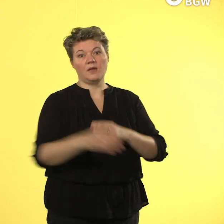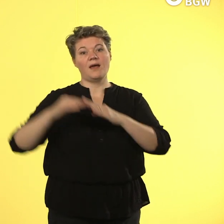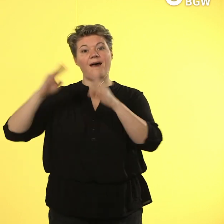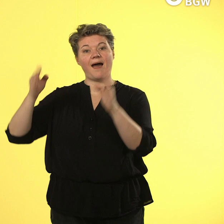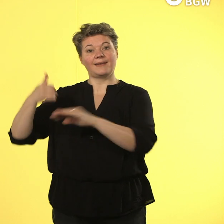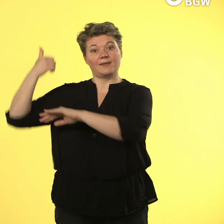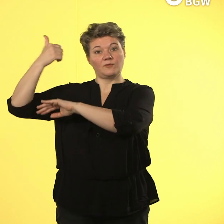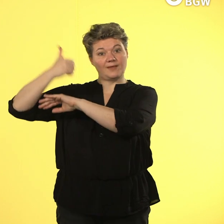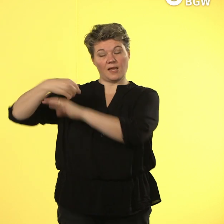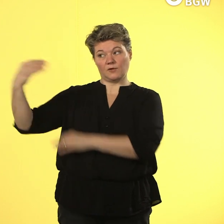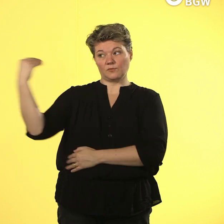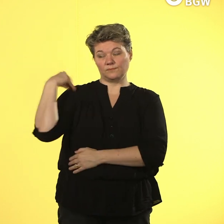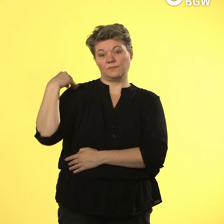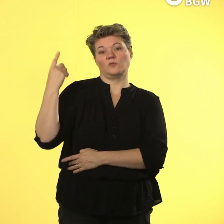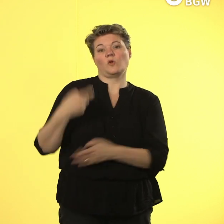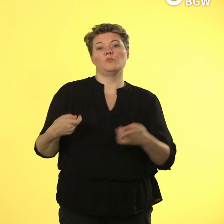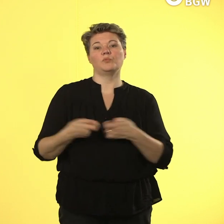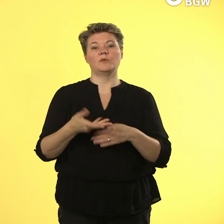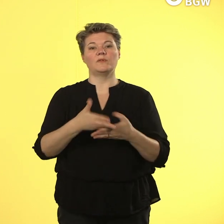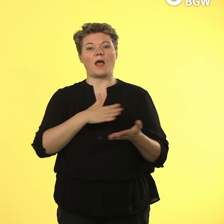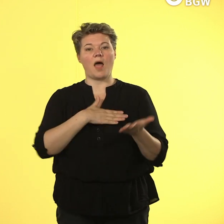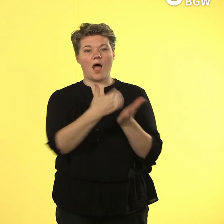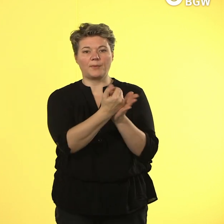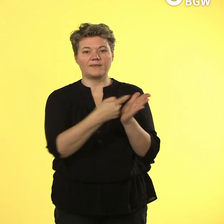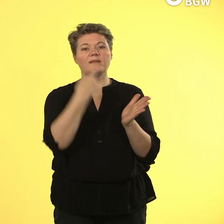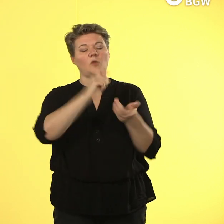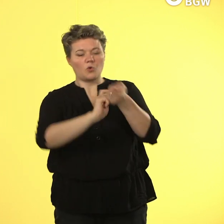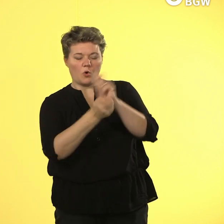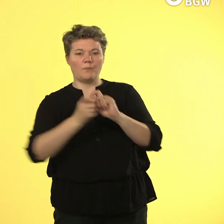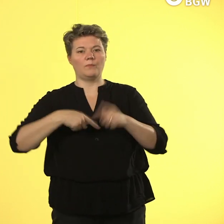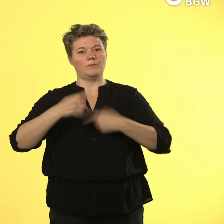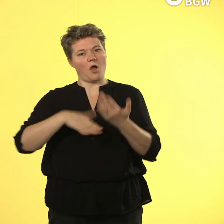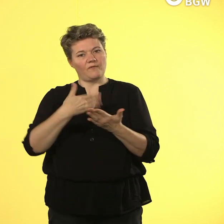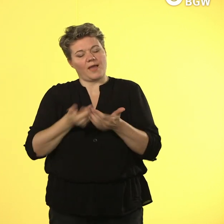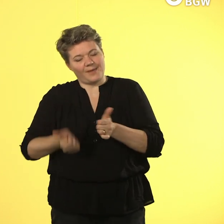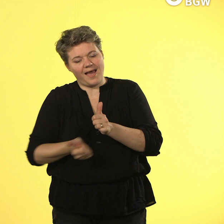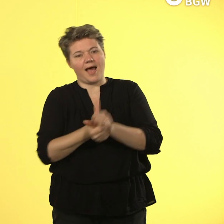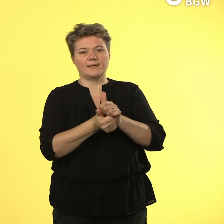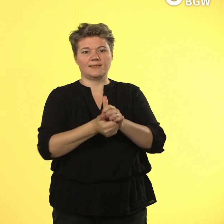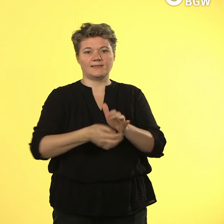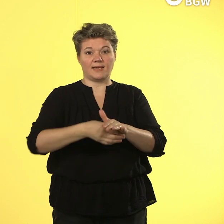und Assistentinnen-Prinzip neu ausrichten, was auf Sie zukommt. Was wäre der aller blödeste Verlauf?